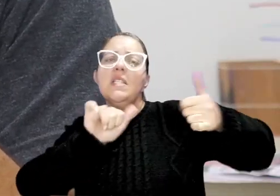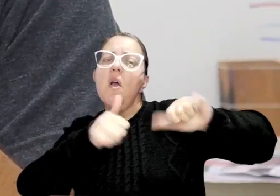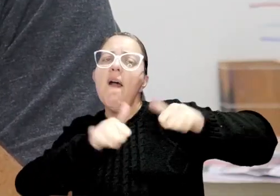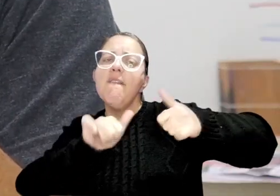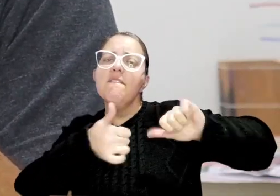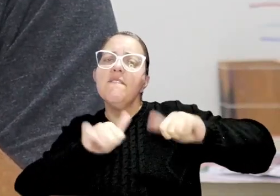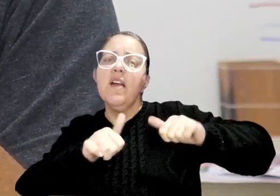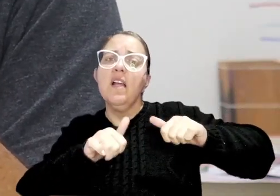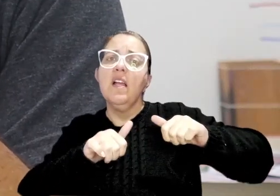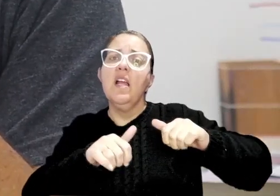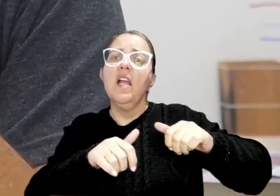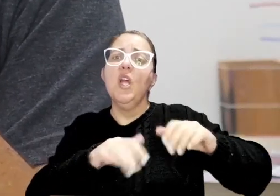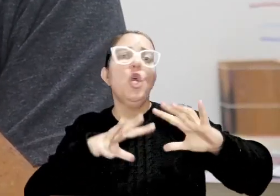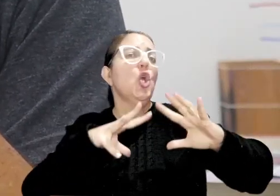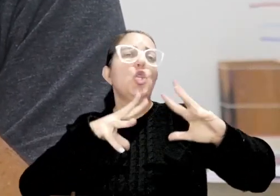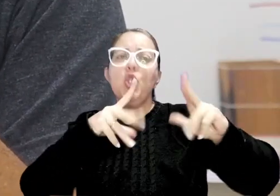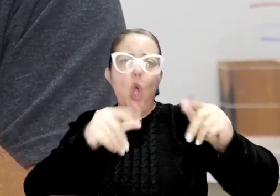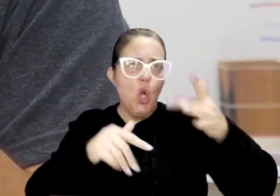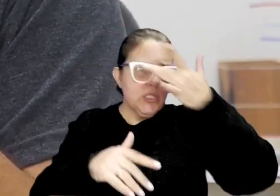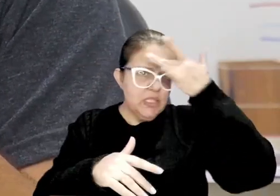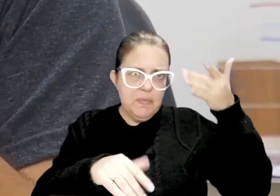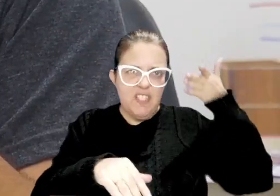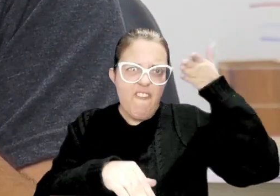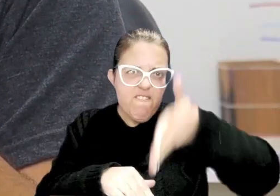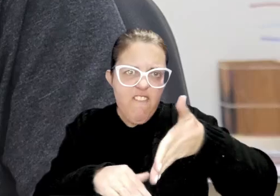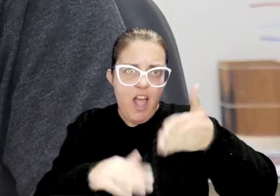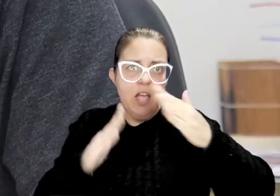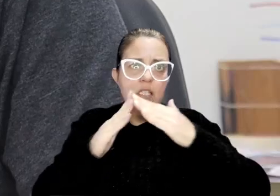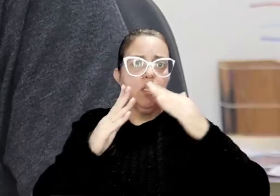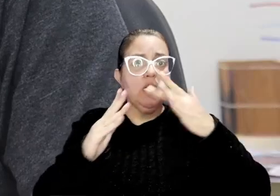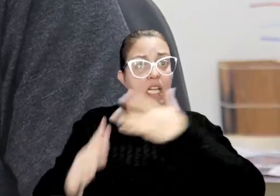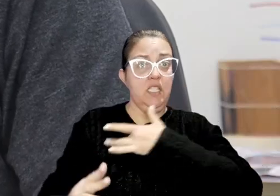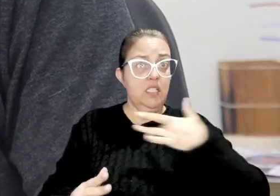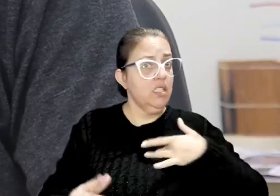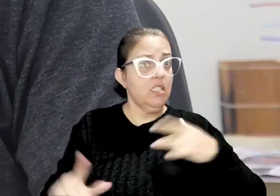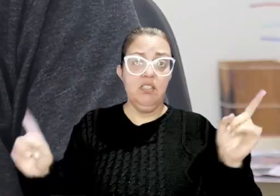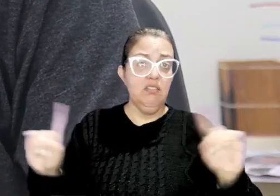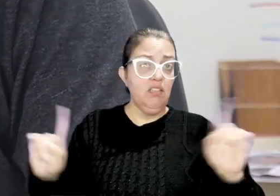posto não é notificado exatamente o porque tá ali no posto então a avaliação de impacto da saúde é